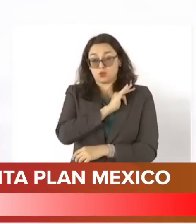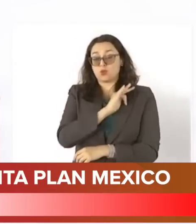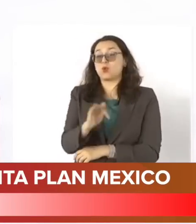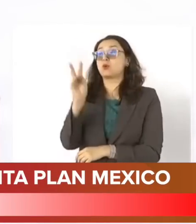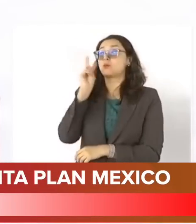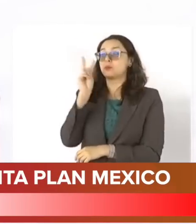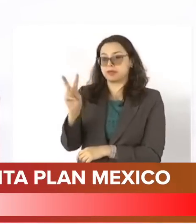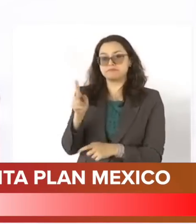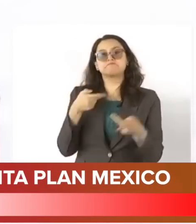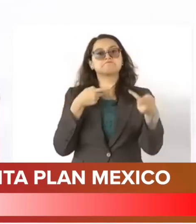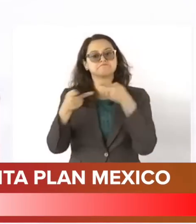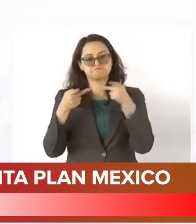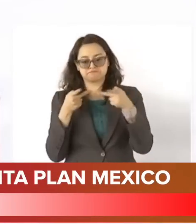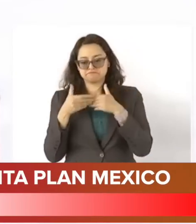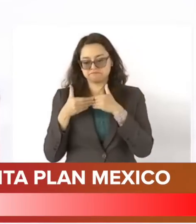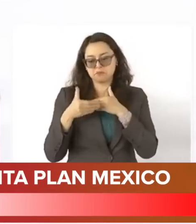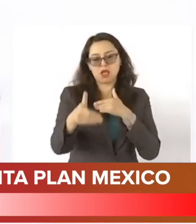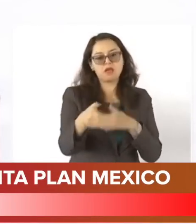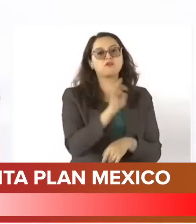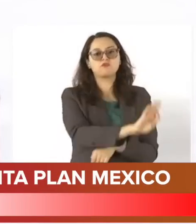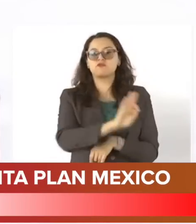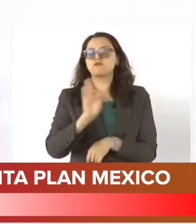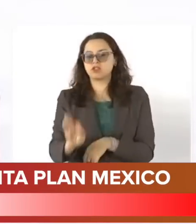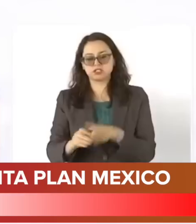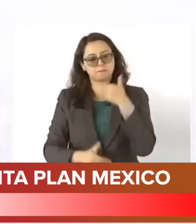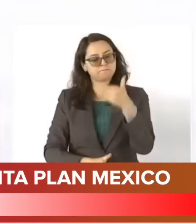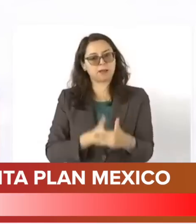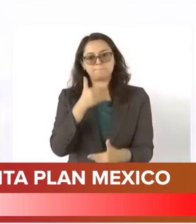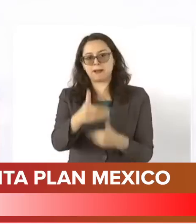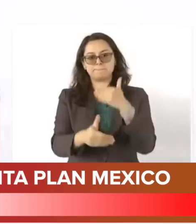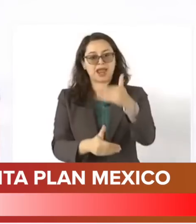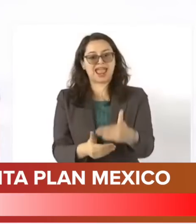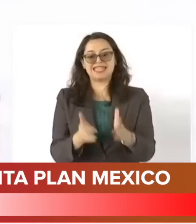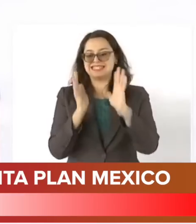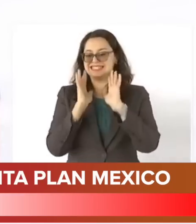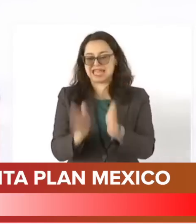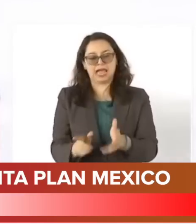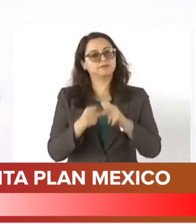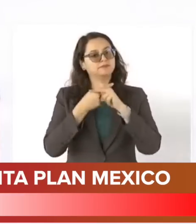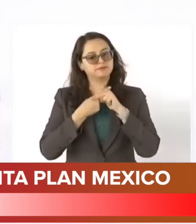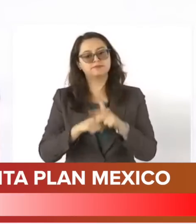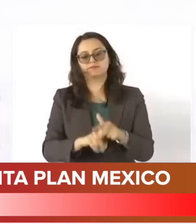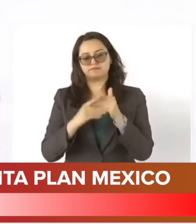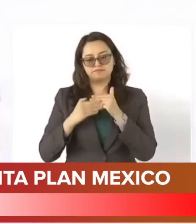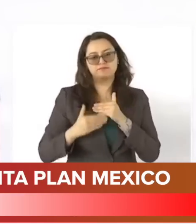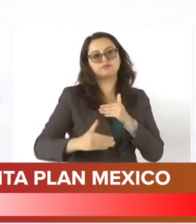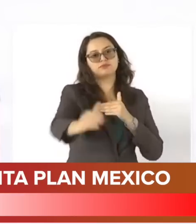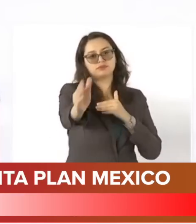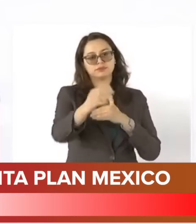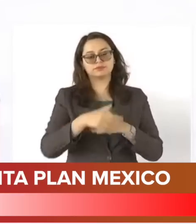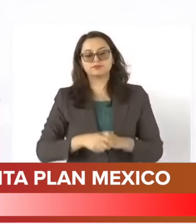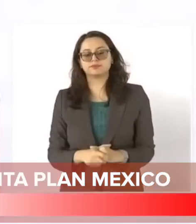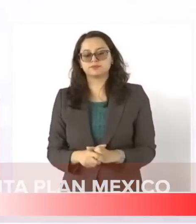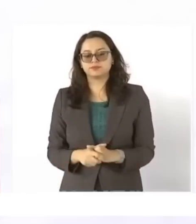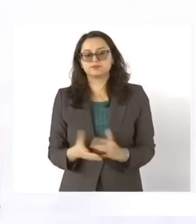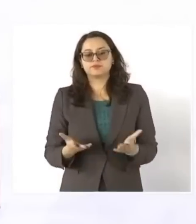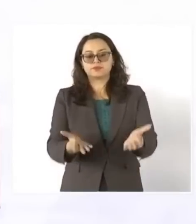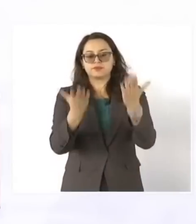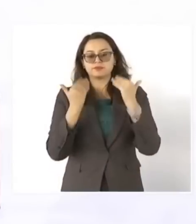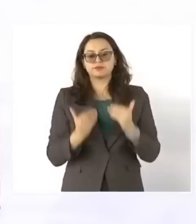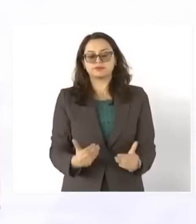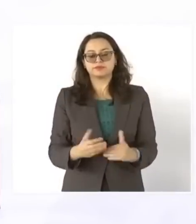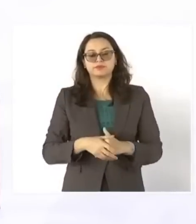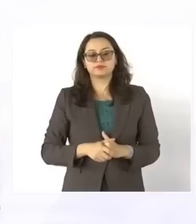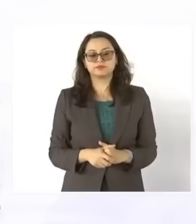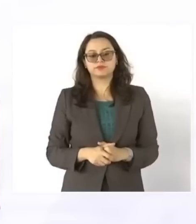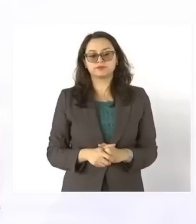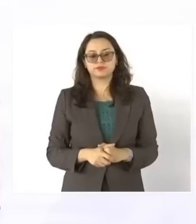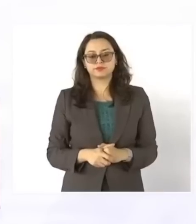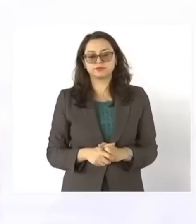plan claro para poder incentivar desde este mismo año el plan México Adelante las estrategias de